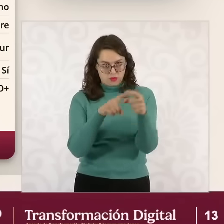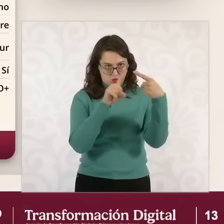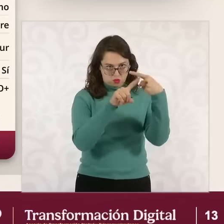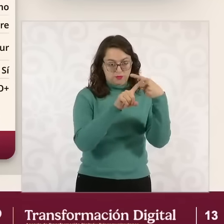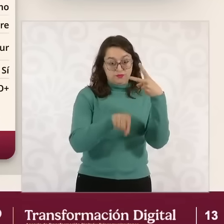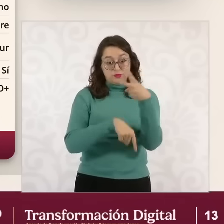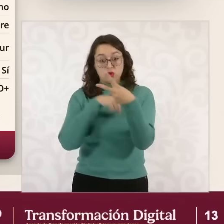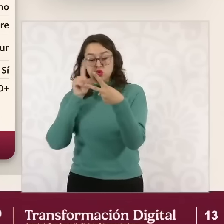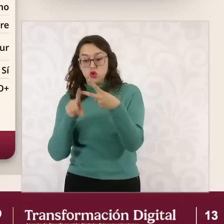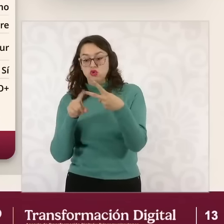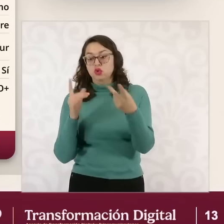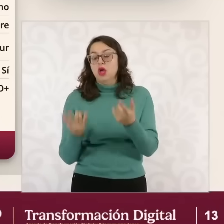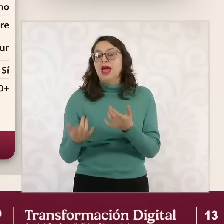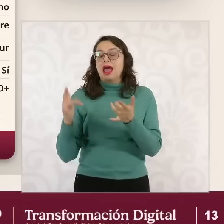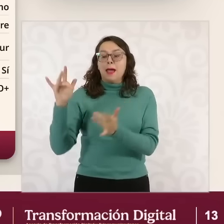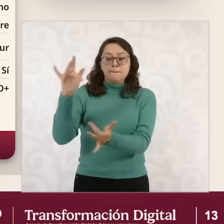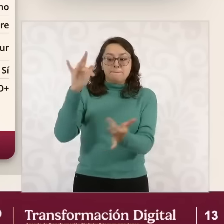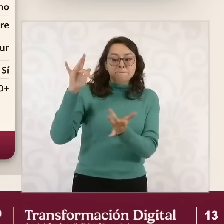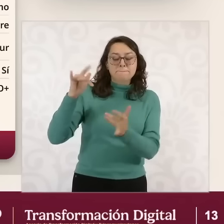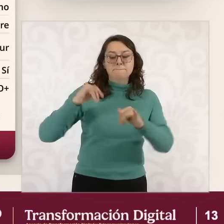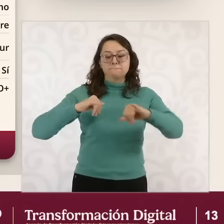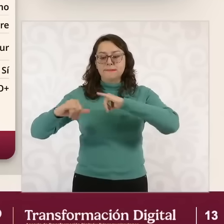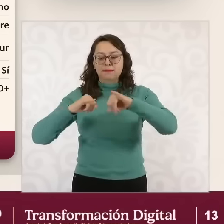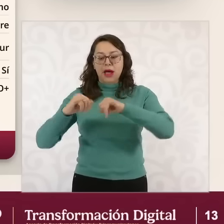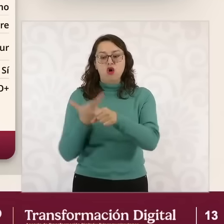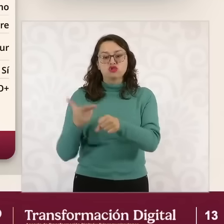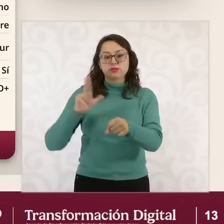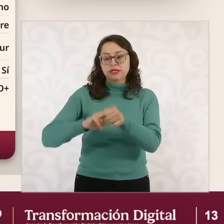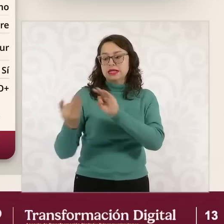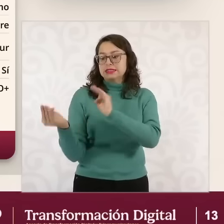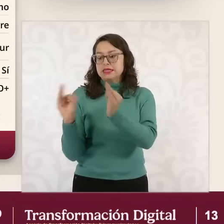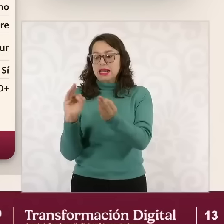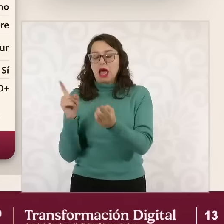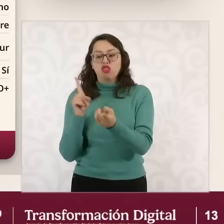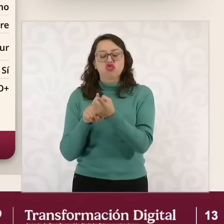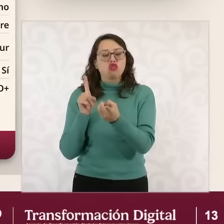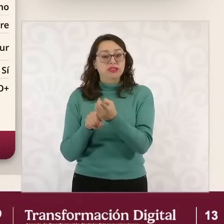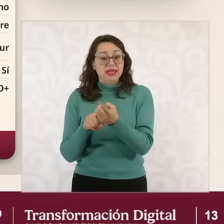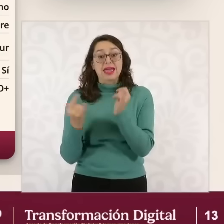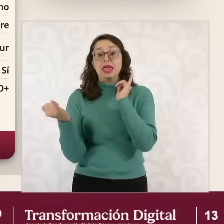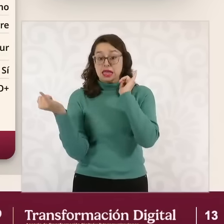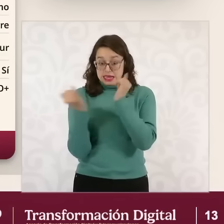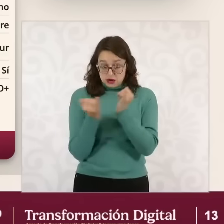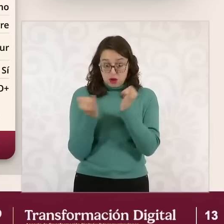también tiene la información sobre la donación de órganos que les vamos a pedir durante el registro,